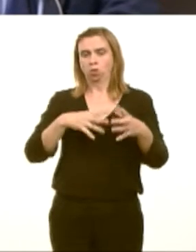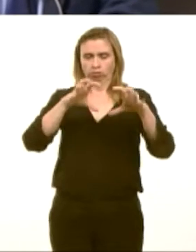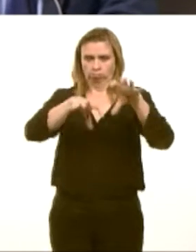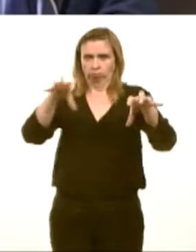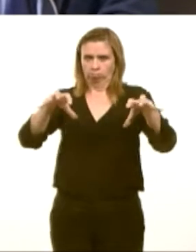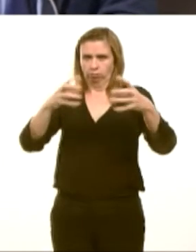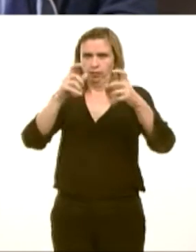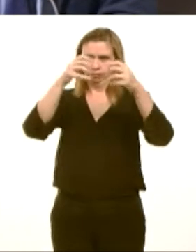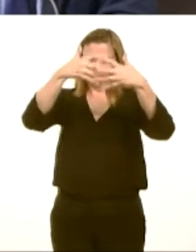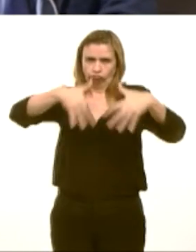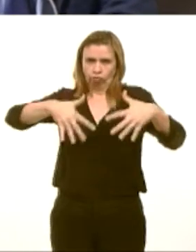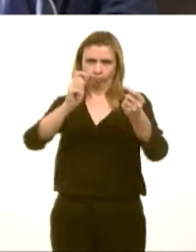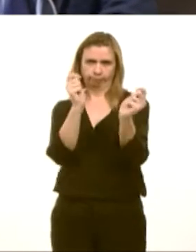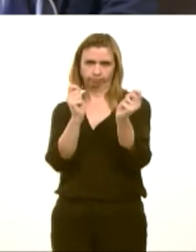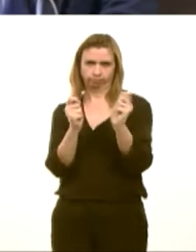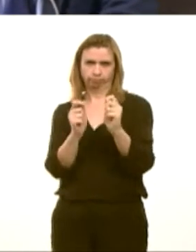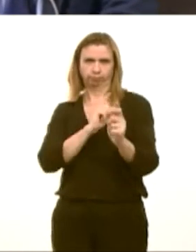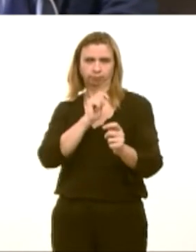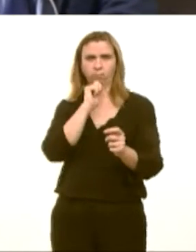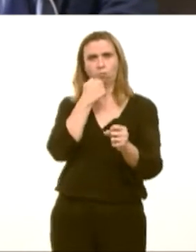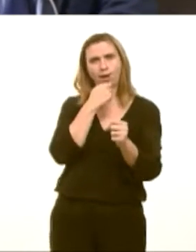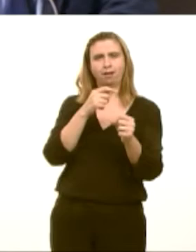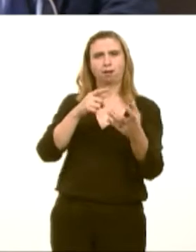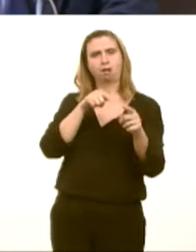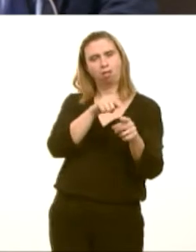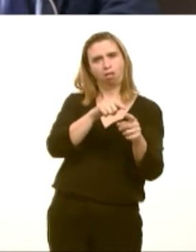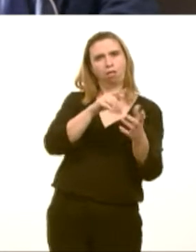Ganolfan Dysgu Cymraeg Genedlaethol o Awst 2016.